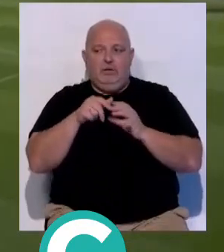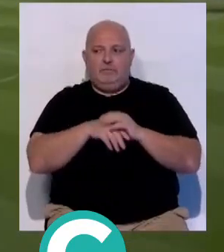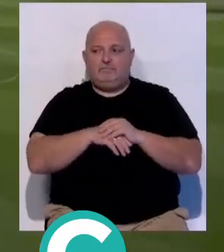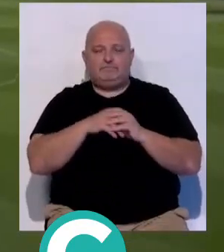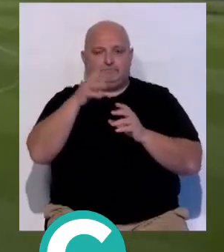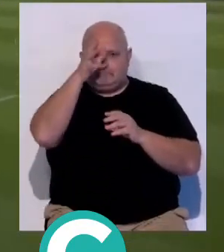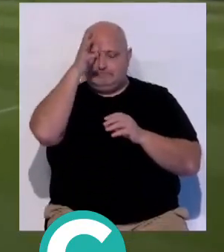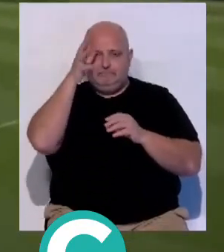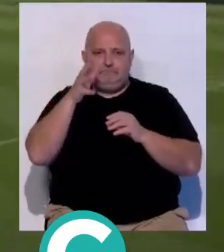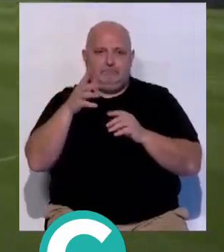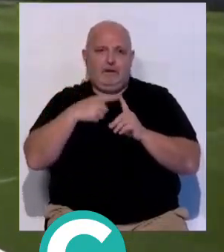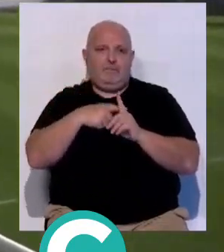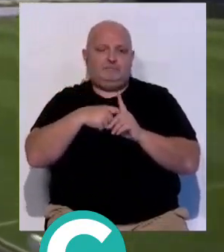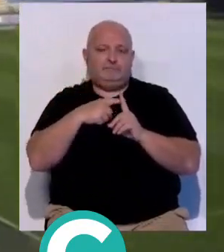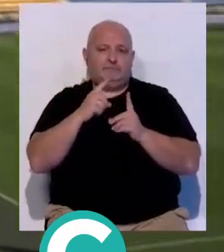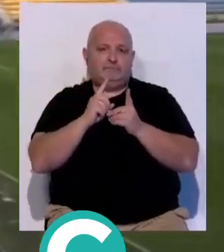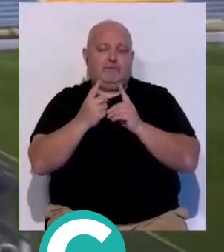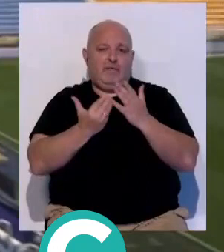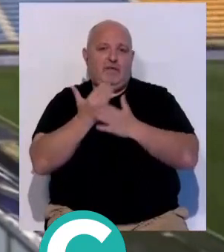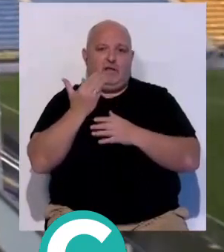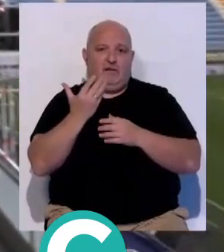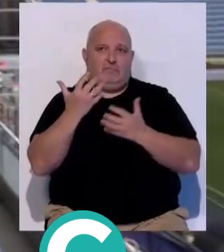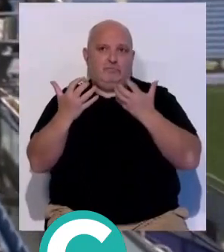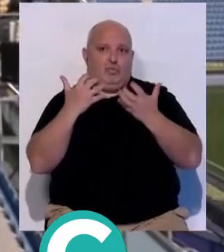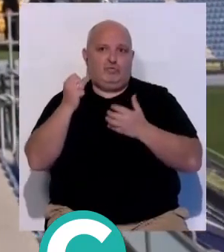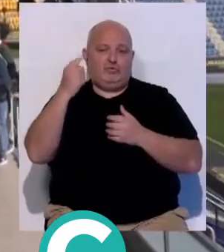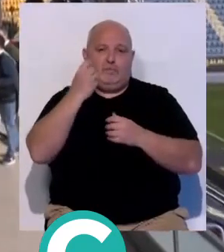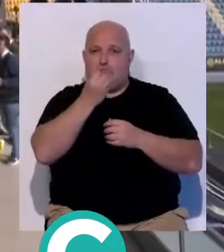calor pero claro la temperatura está haciendo un día espectacular sí primaveral totalmente